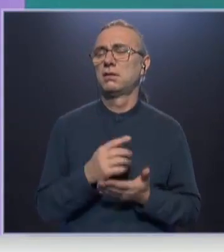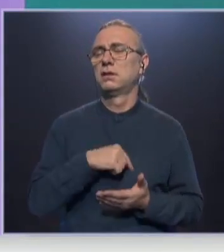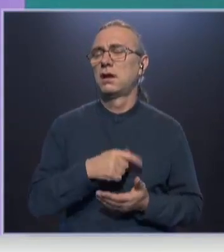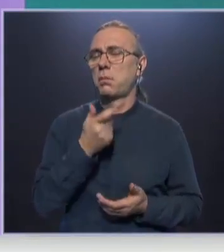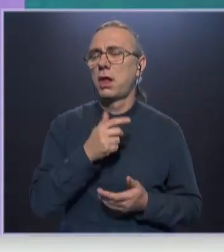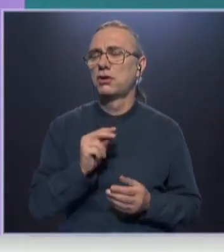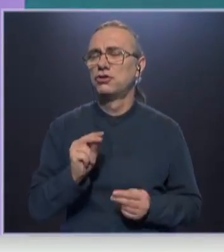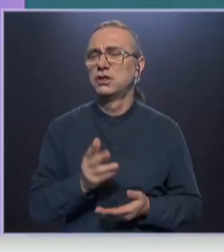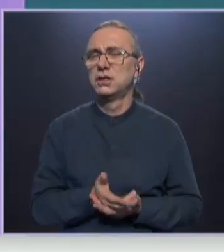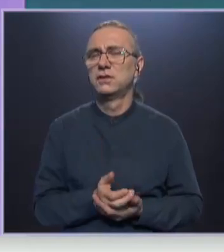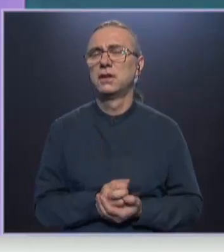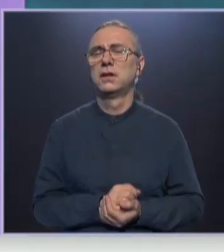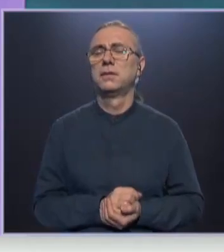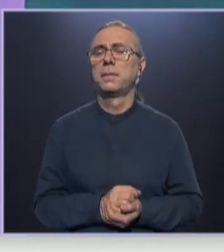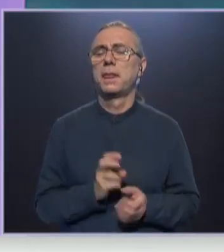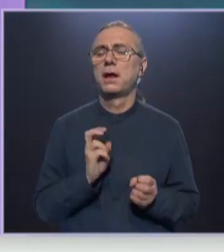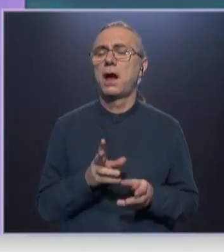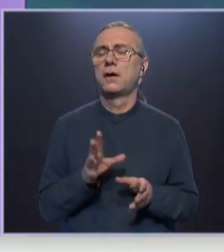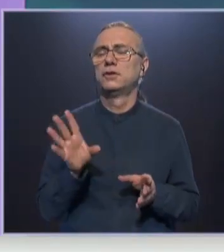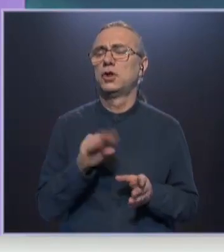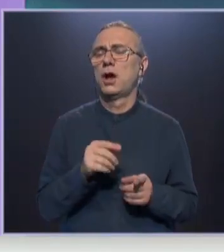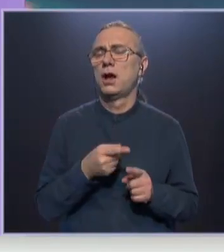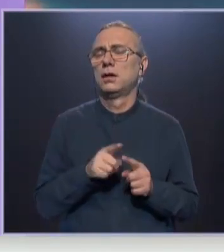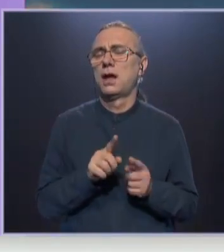как-то это все пересадить заменить на другие ростки